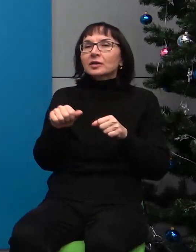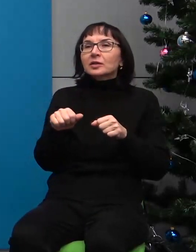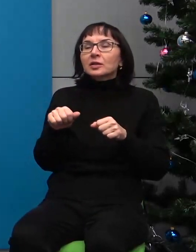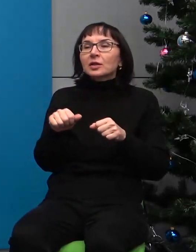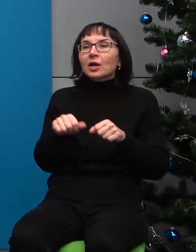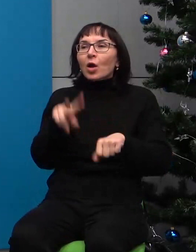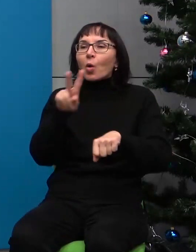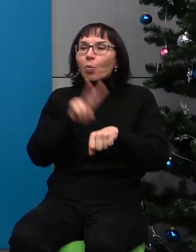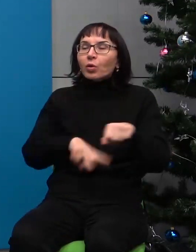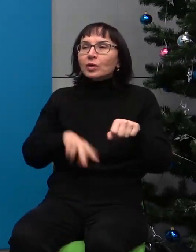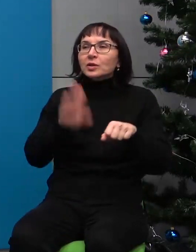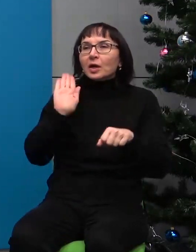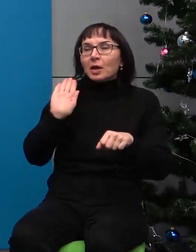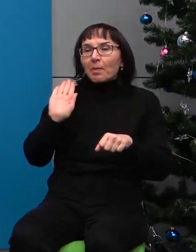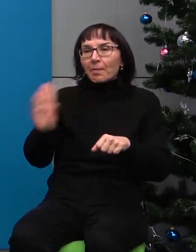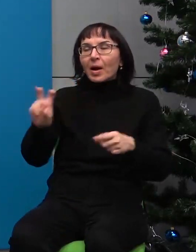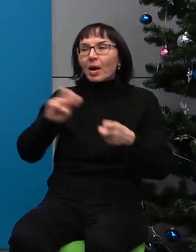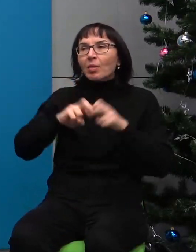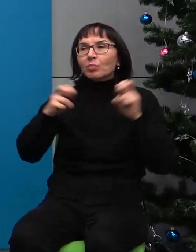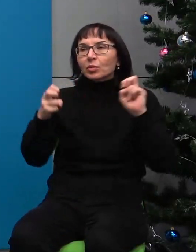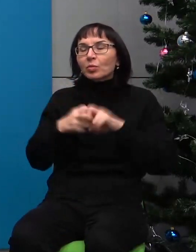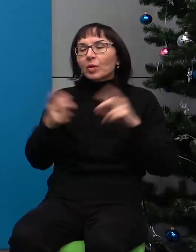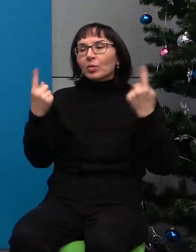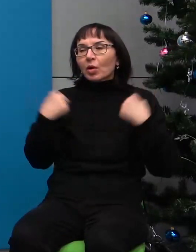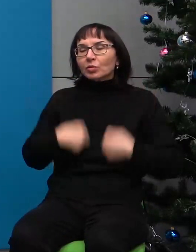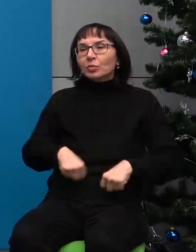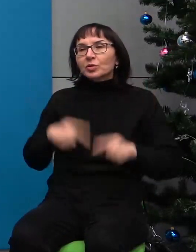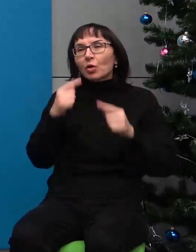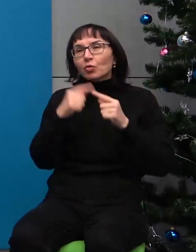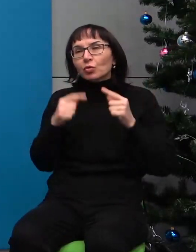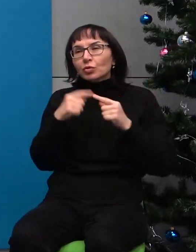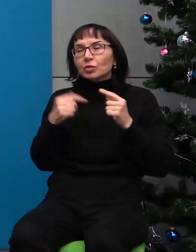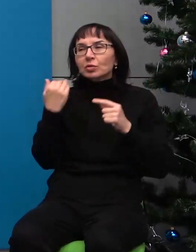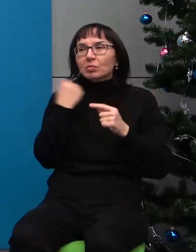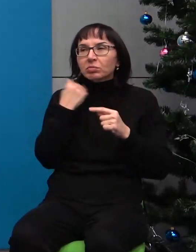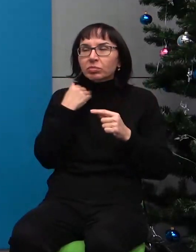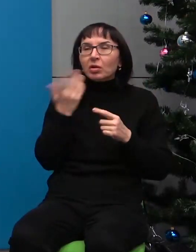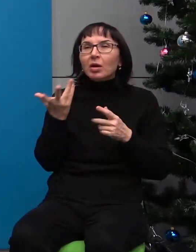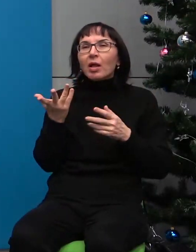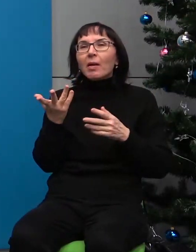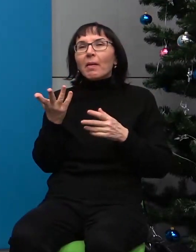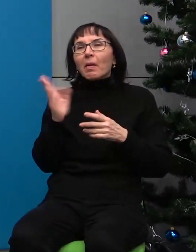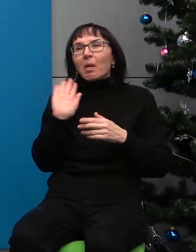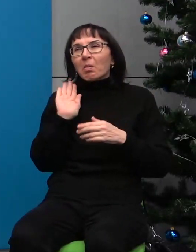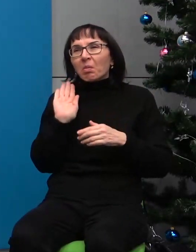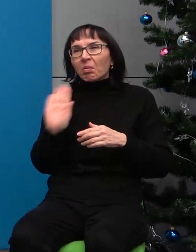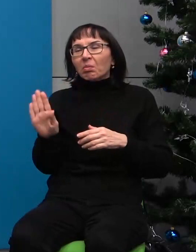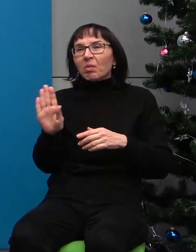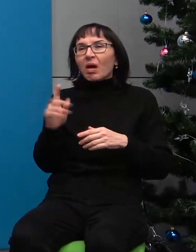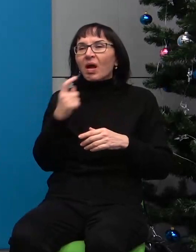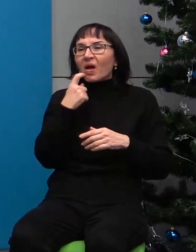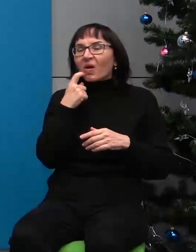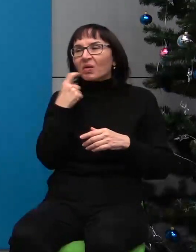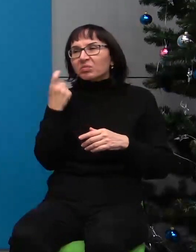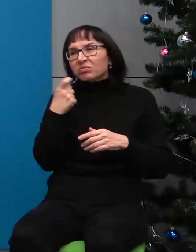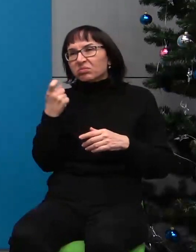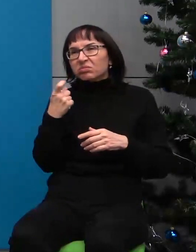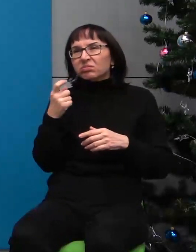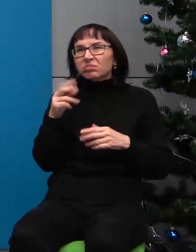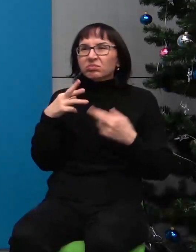troszkę do kieliszka zagląda, ma czerstwy dowcip, jest trochę takim seksistą, ma rozwiązanie się z żoną,